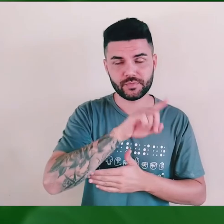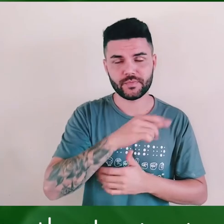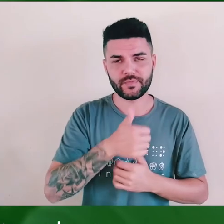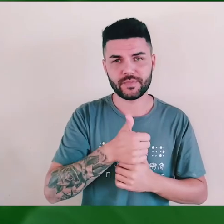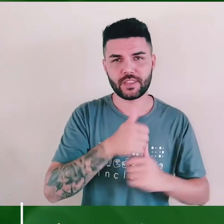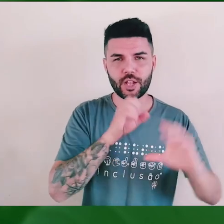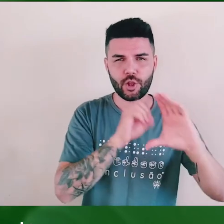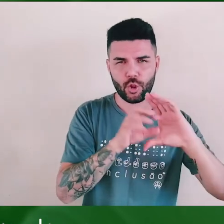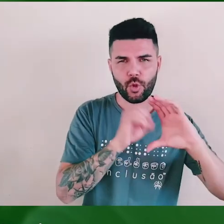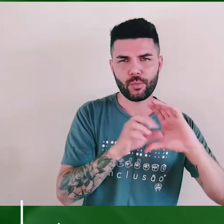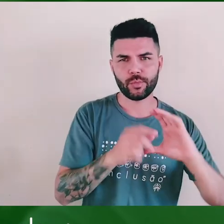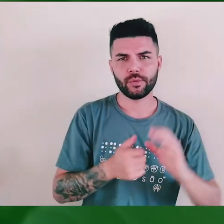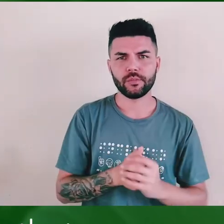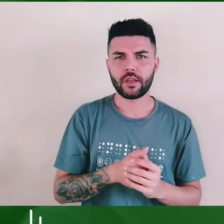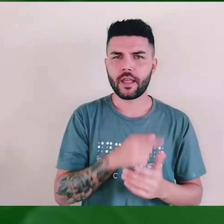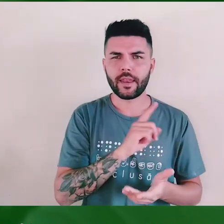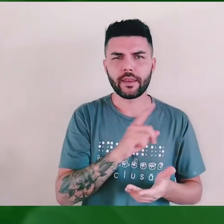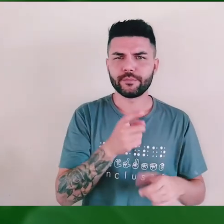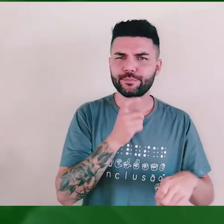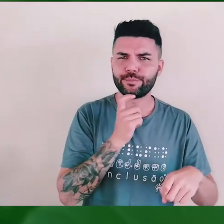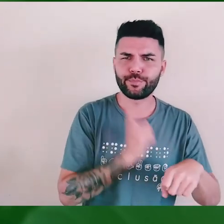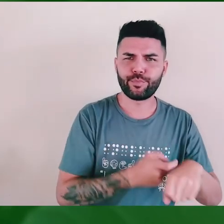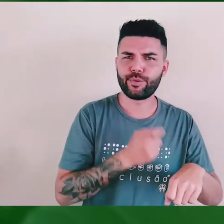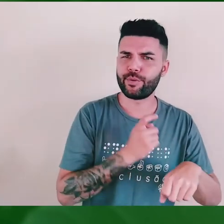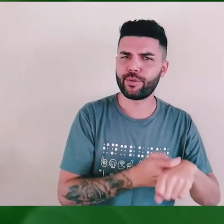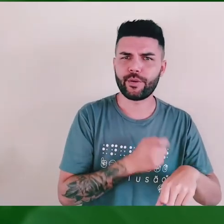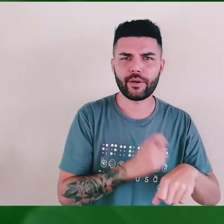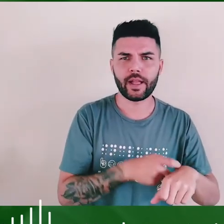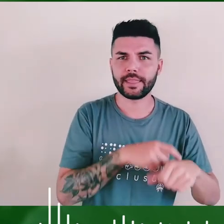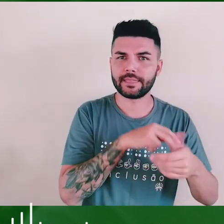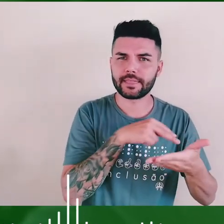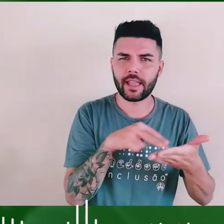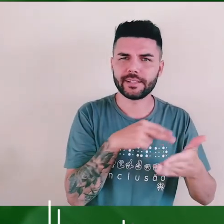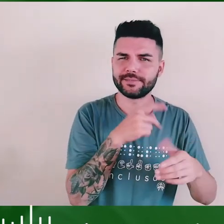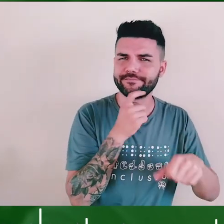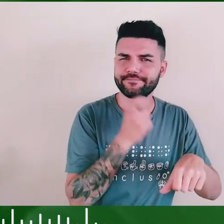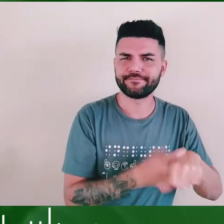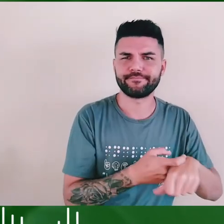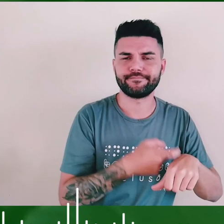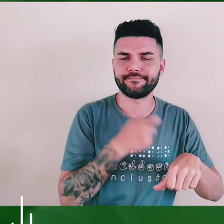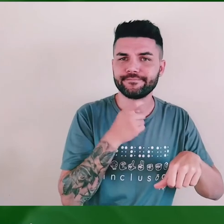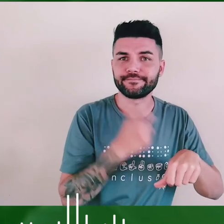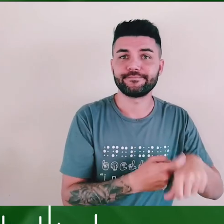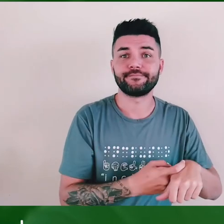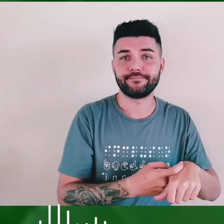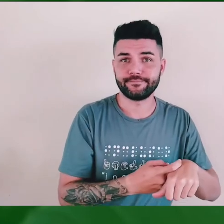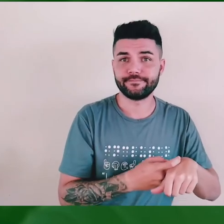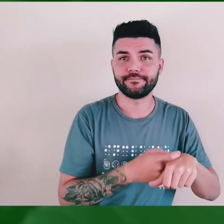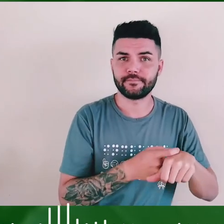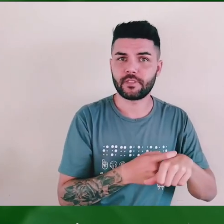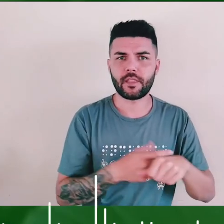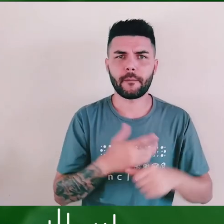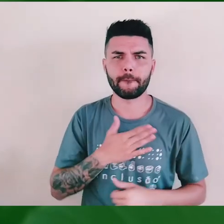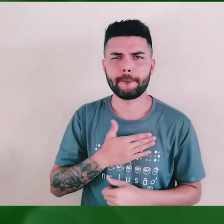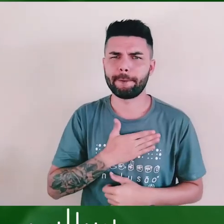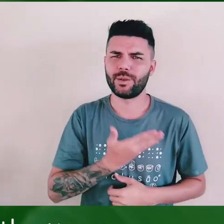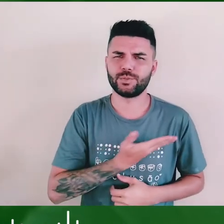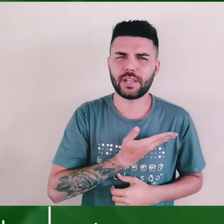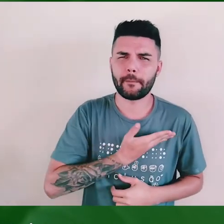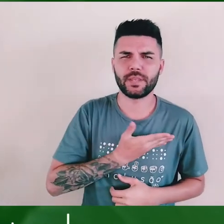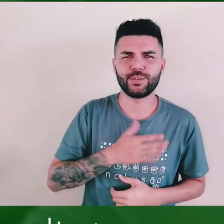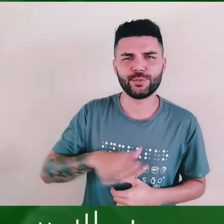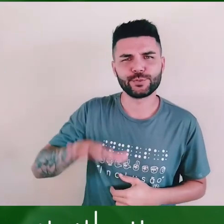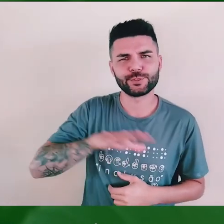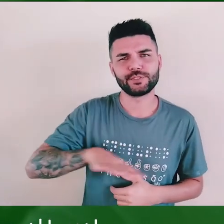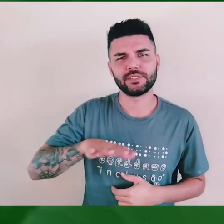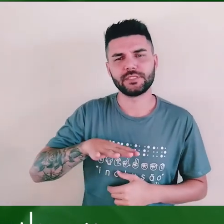sou muito duro, sou muito duro. Meus amigos saíam, igual balada sertaneja, e eles iam